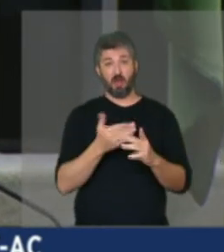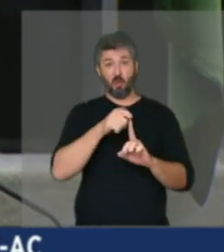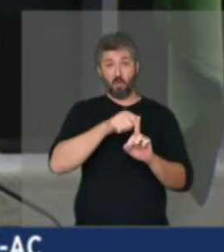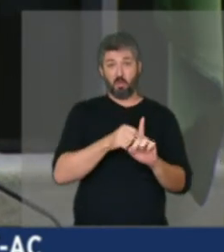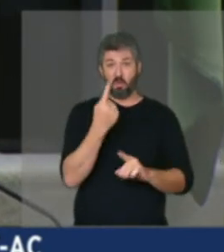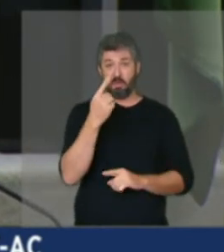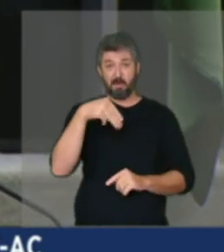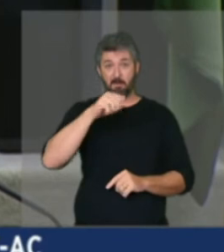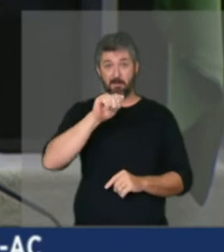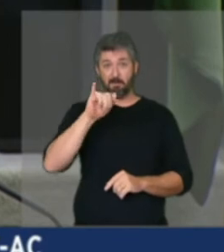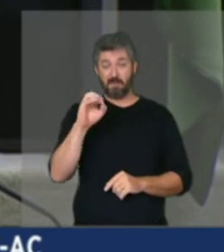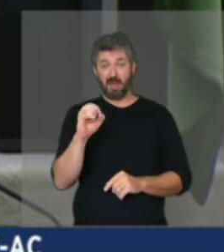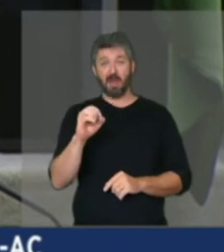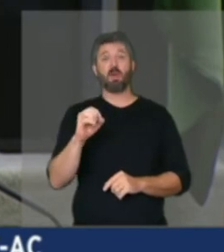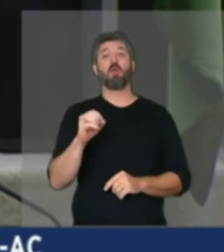MÊS DE MAIO FOI, MARÇO FOI 360% DE DESMATAMENTO MAIOR DO